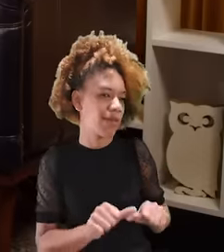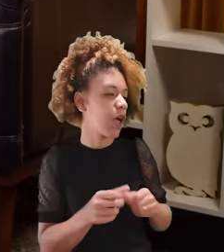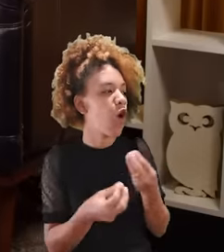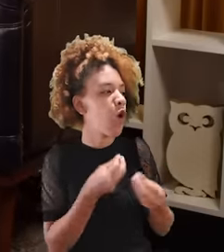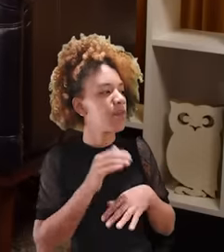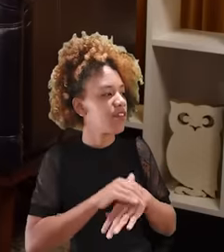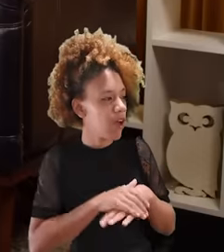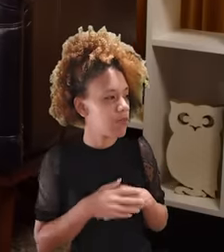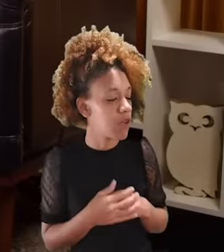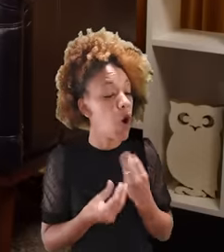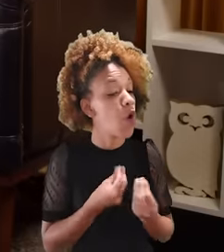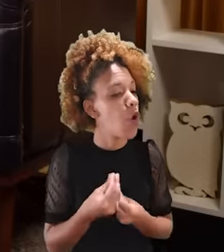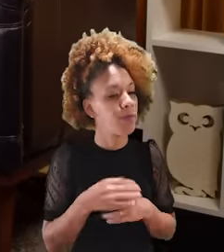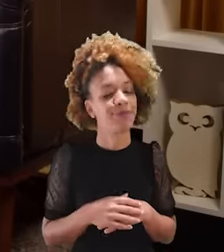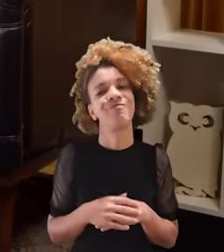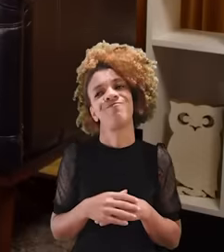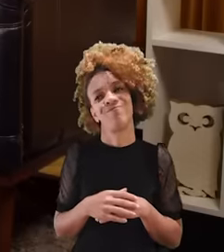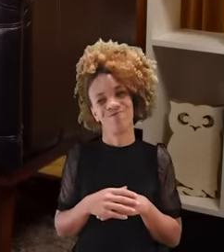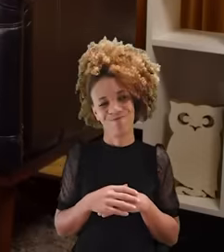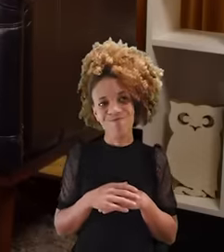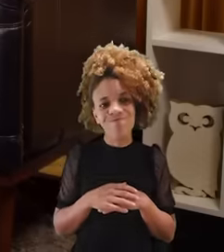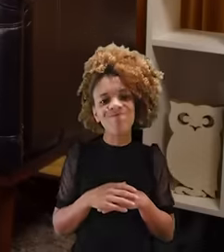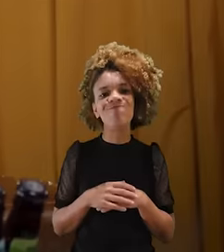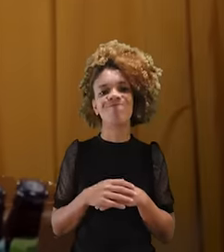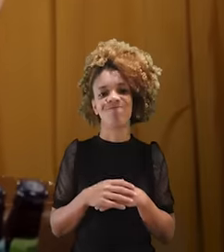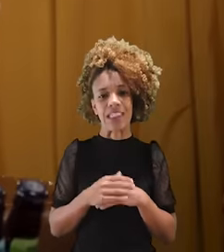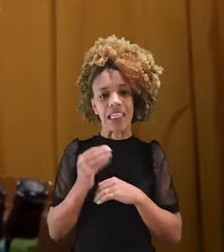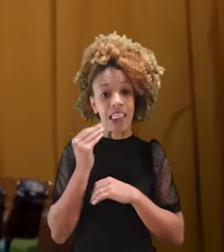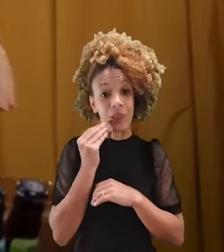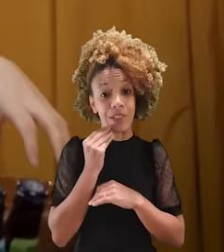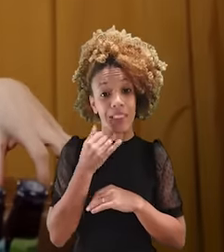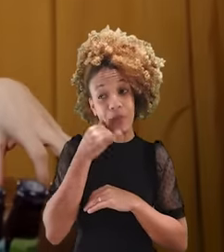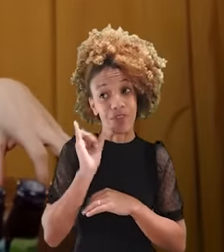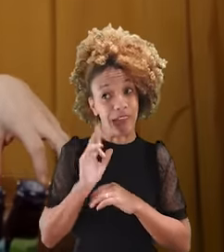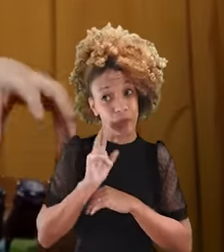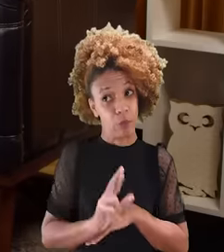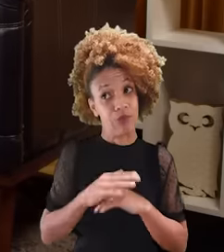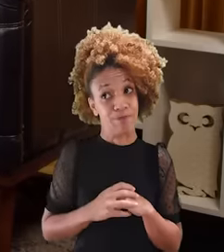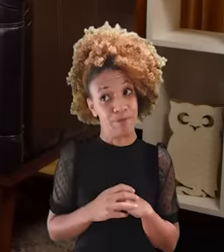que fala como é que é sincero aí eu aí eu aí eu eu tento evitar de responder isso já aconteceu também